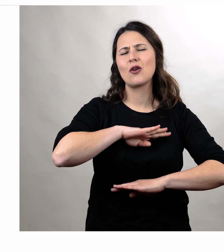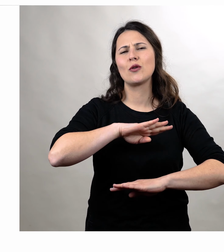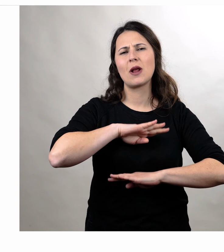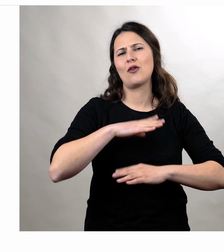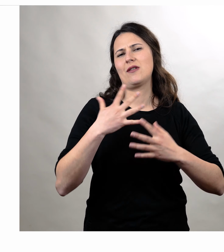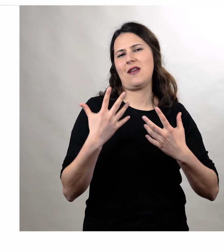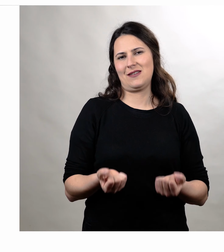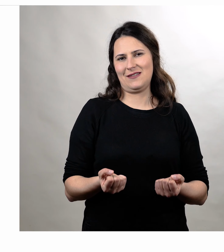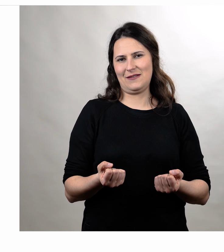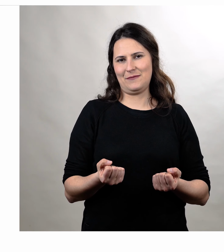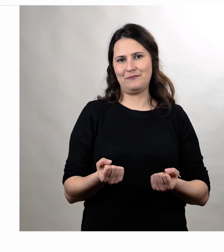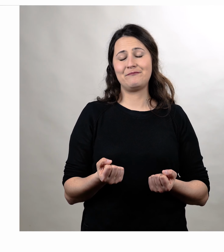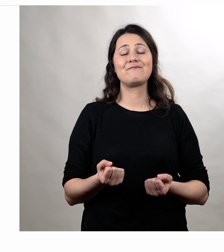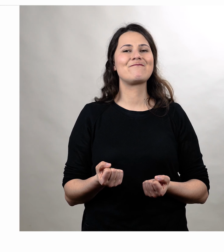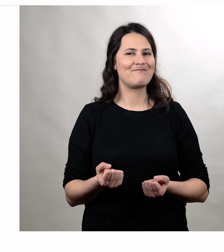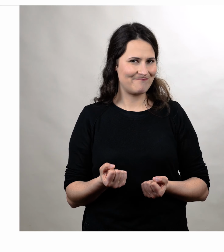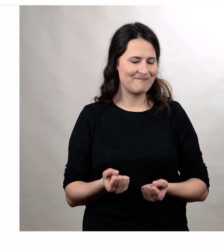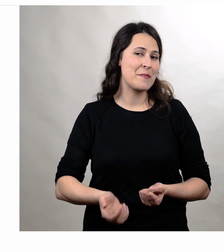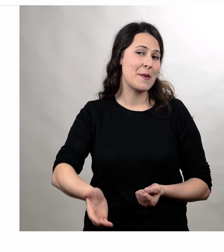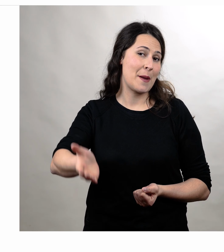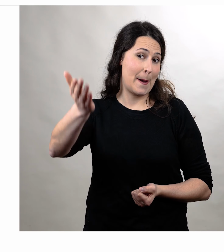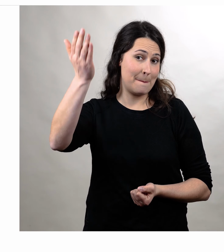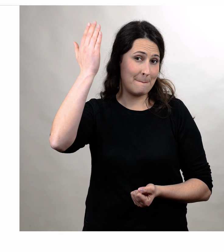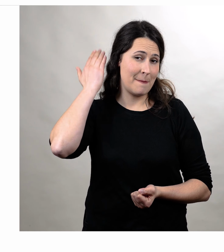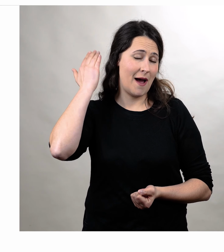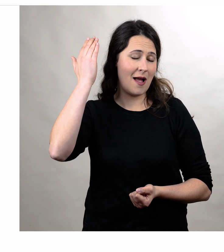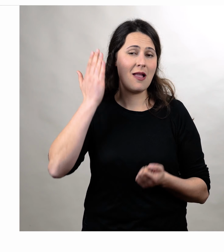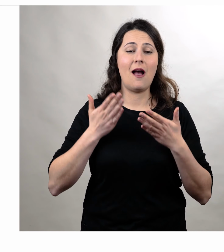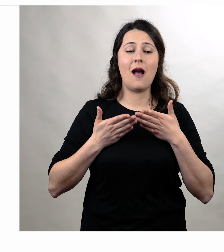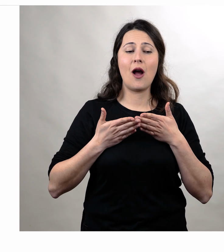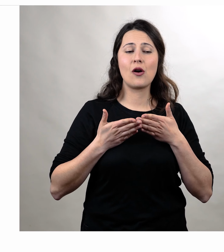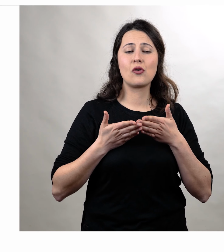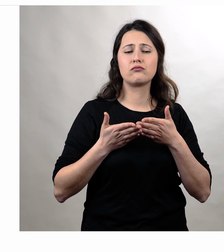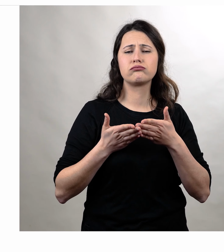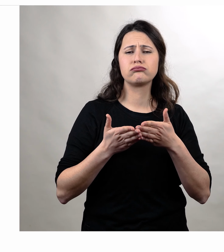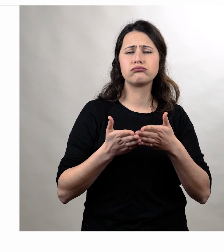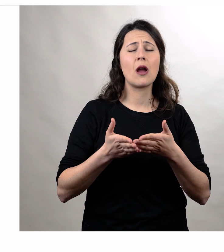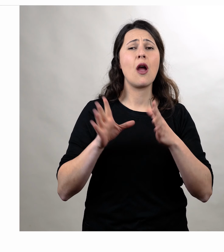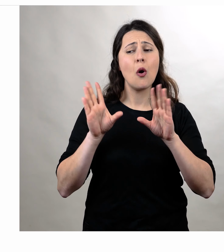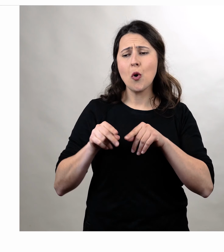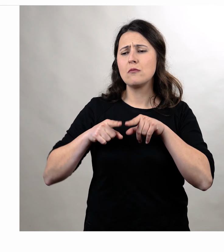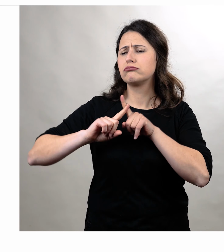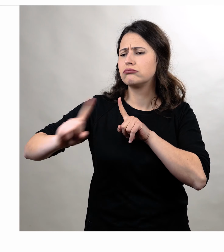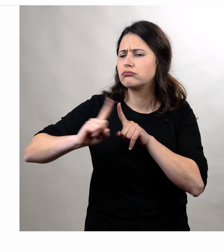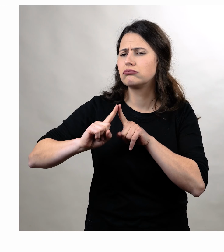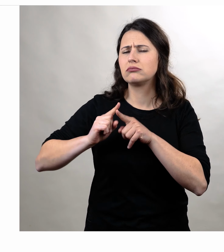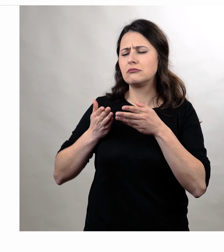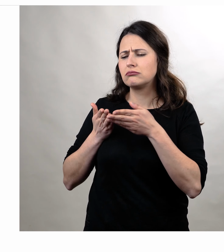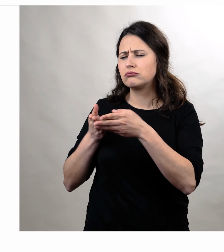Αυτό το επίπεδο άνεσης έλειπε από τα παλαιότερα υπερωκεάνια.